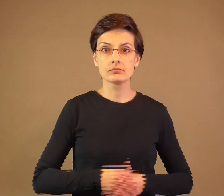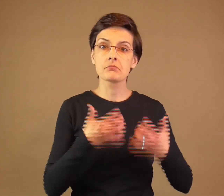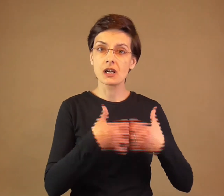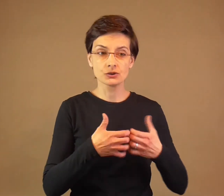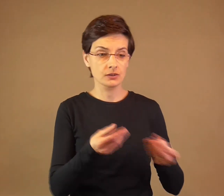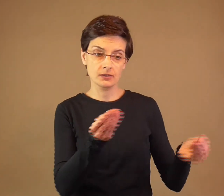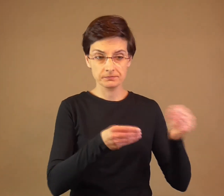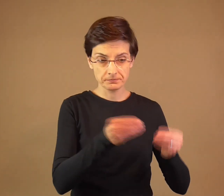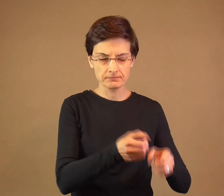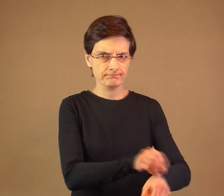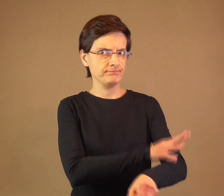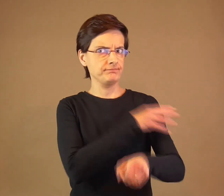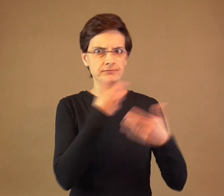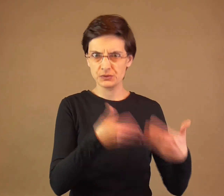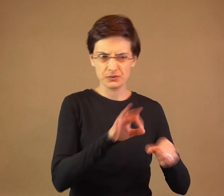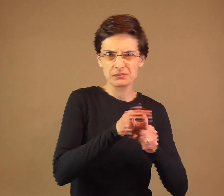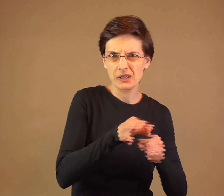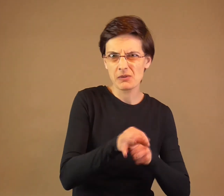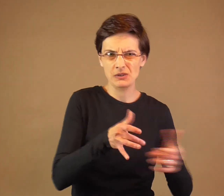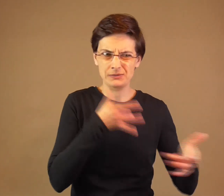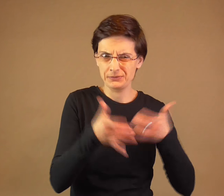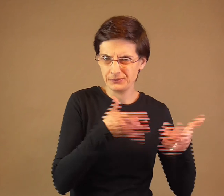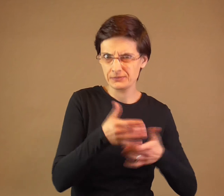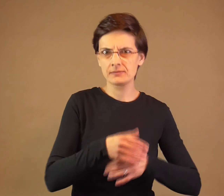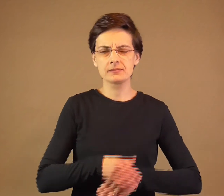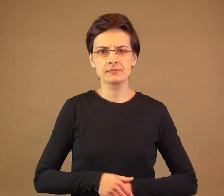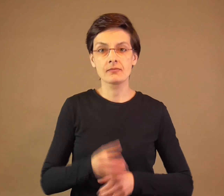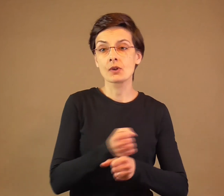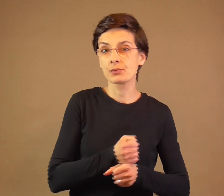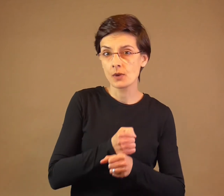Konstruowane przez niego maszyny teatralne często przypominające maszyny tortur, różne pułapki,